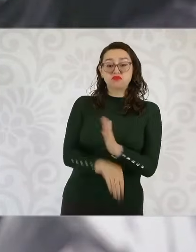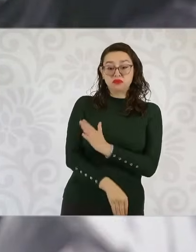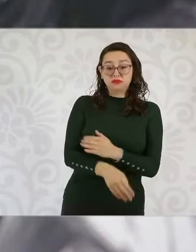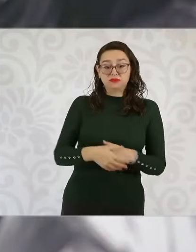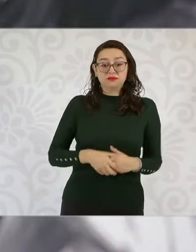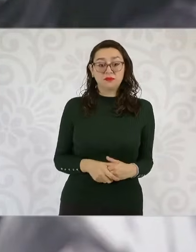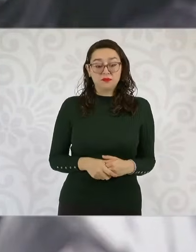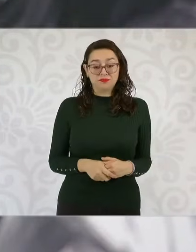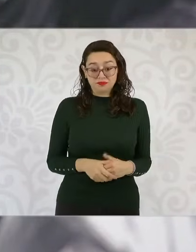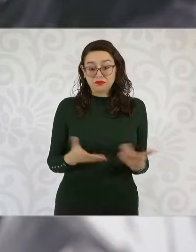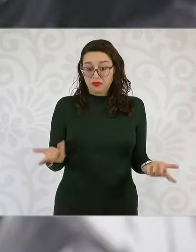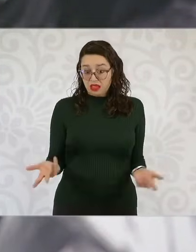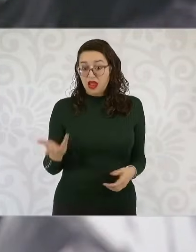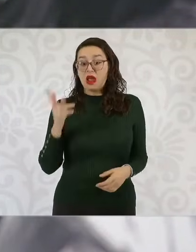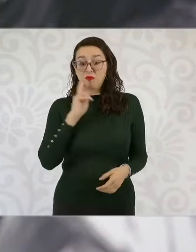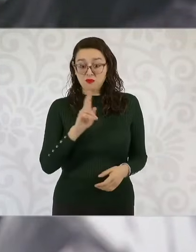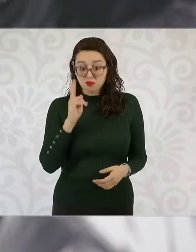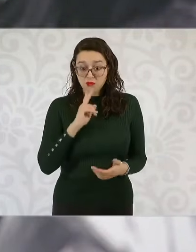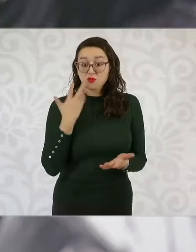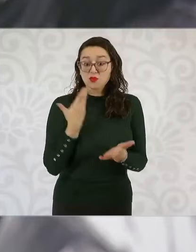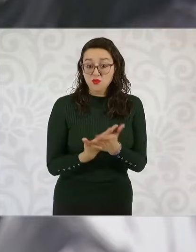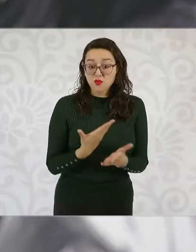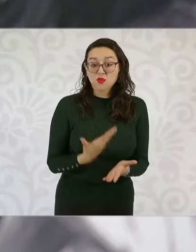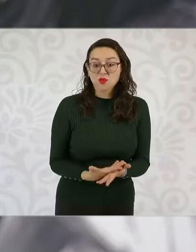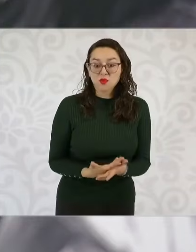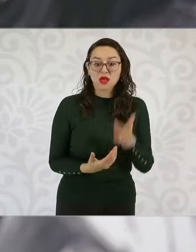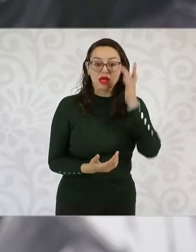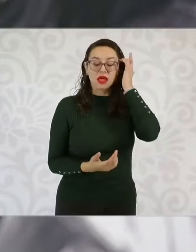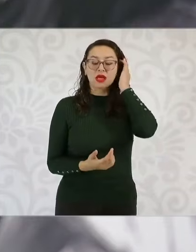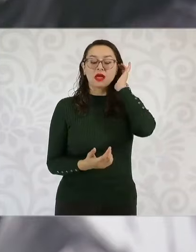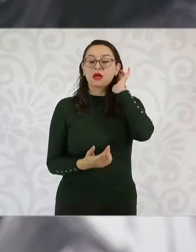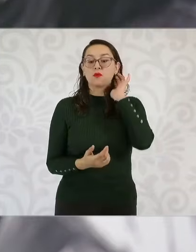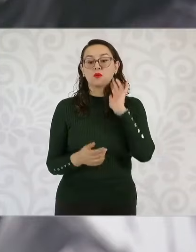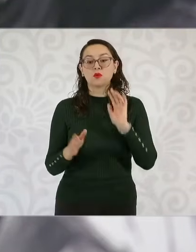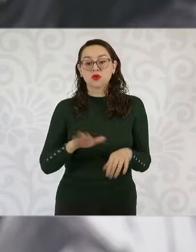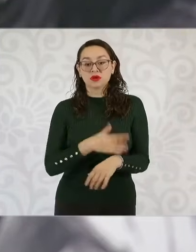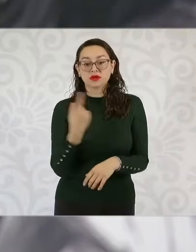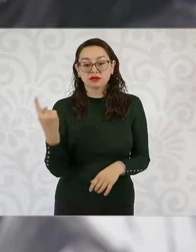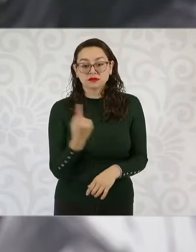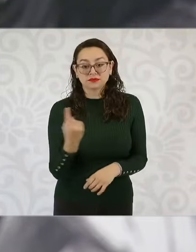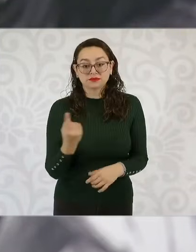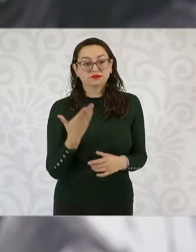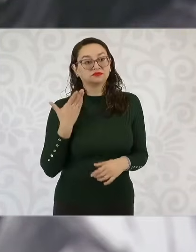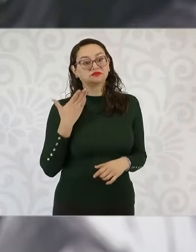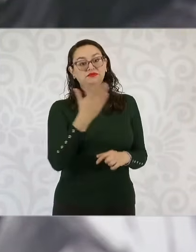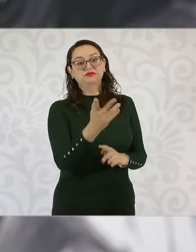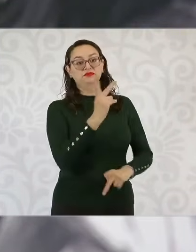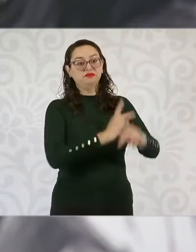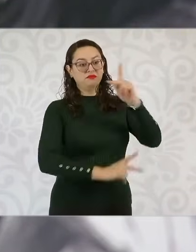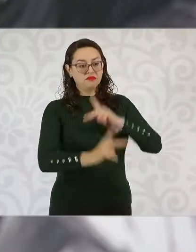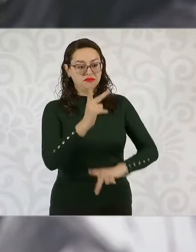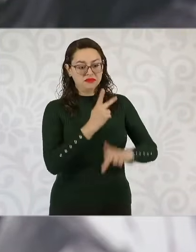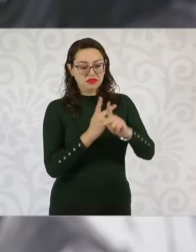en datos duros ya que se incrementó en más de 100% la deuda financiera de Pemex como dije